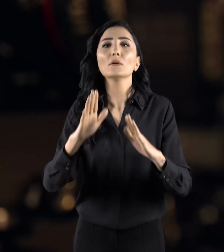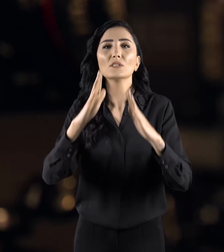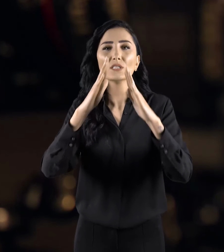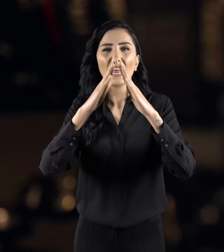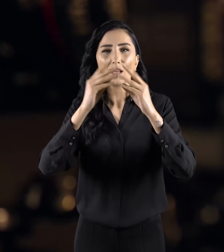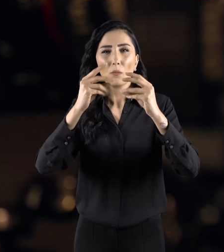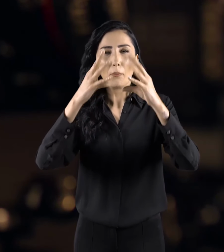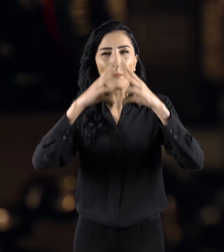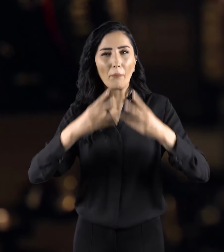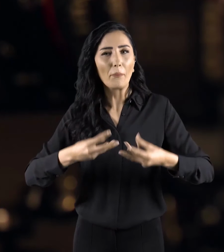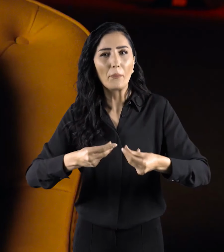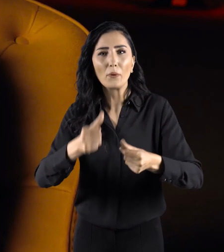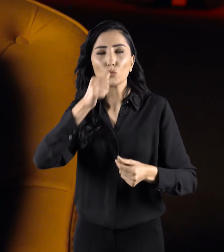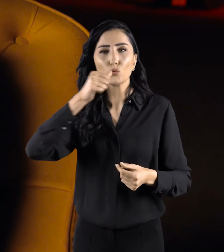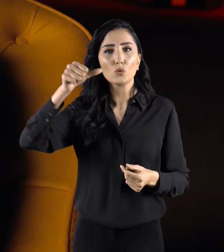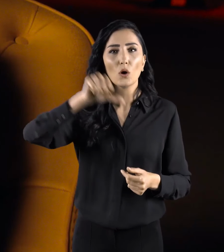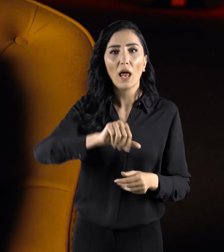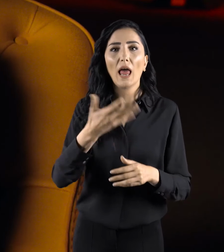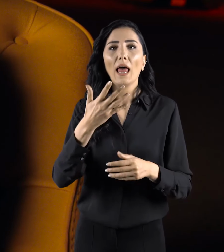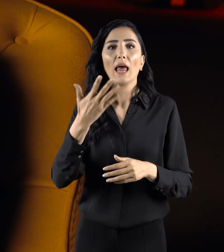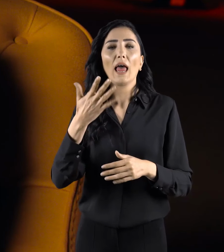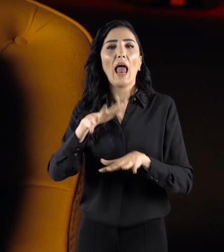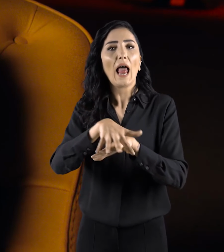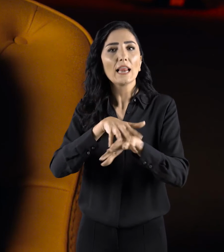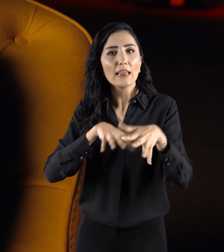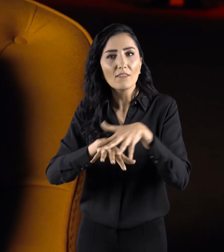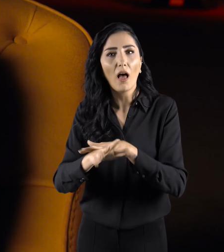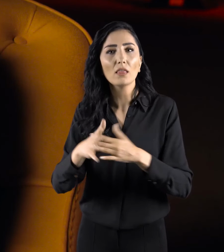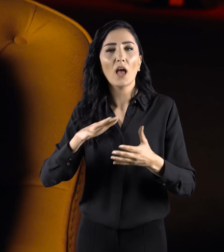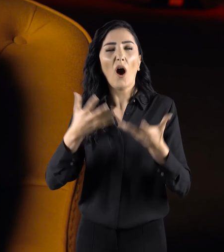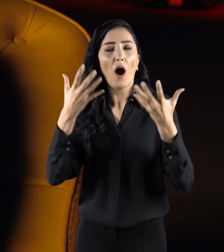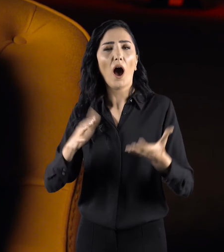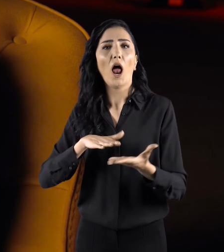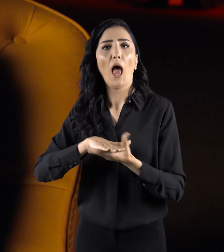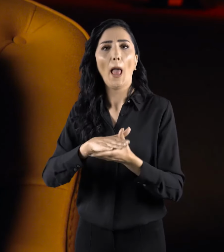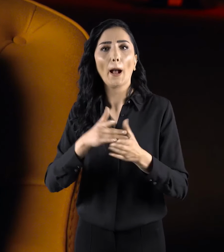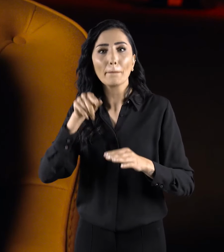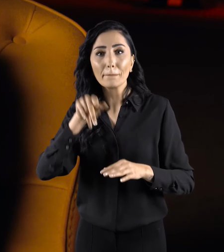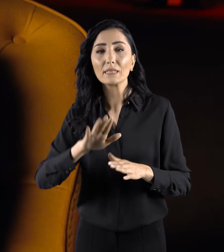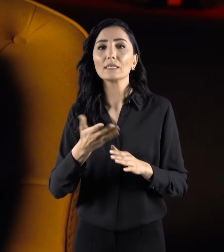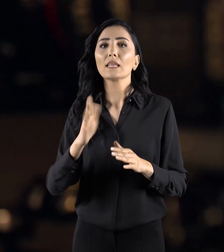enkazı ıslatın. Elleri ve ayakları korumak için deri eldivenleri ve ağır tabanlı ayakkabıları tercih edin.